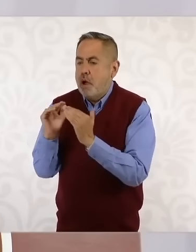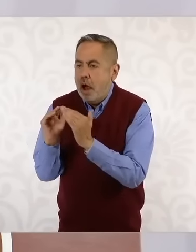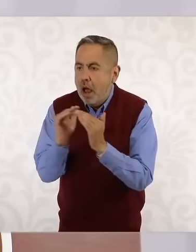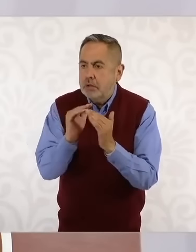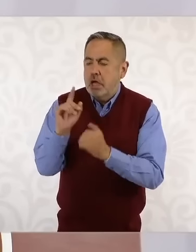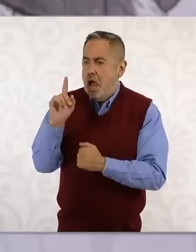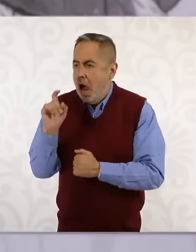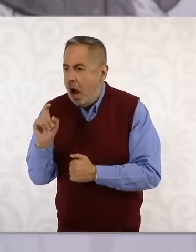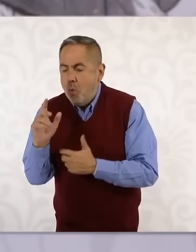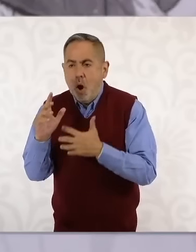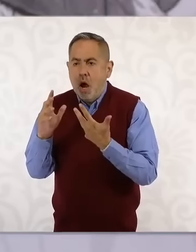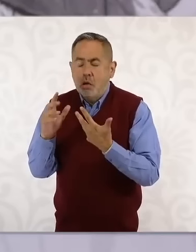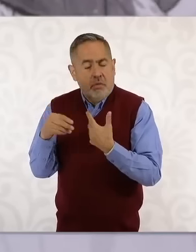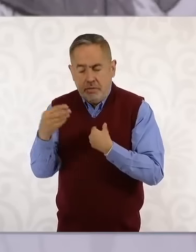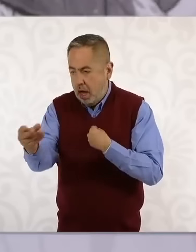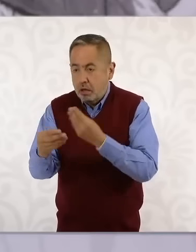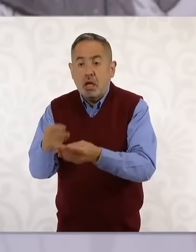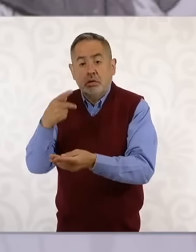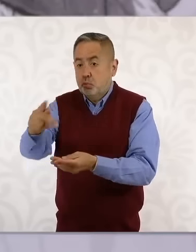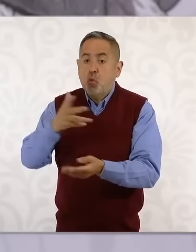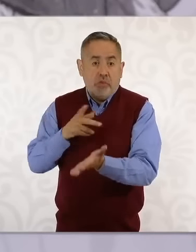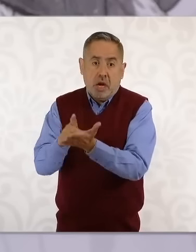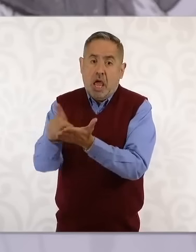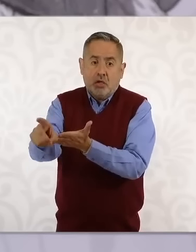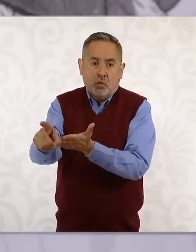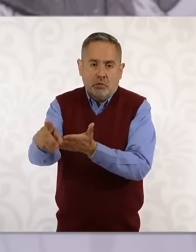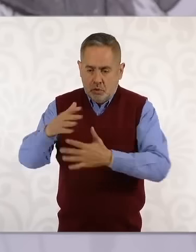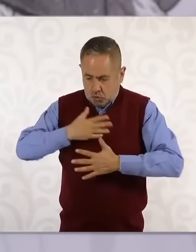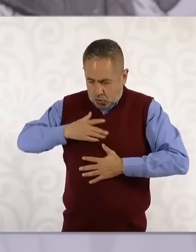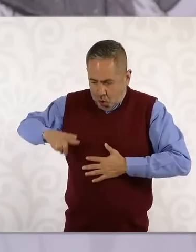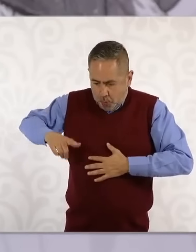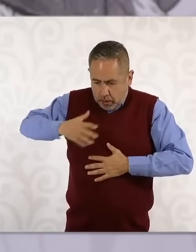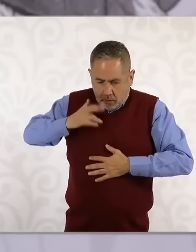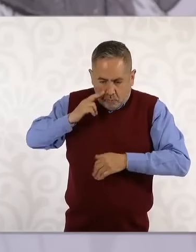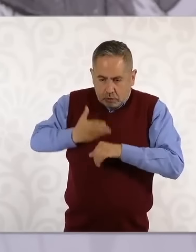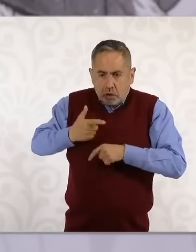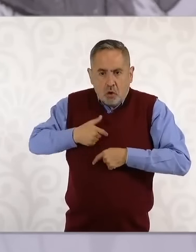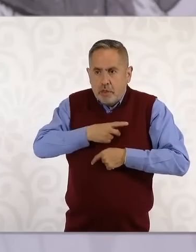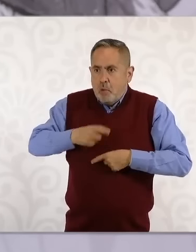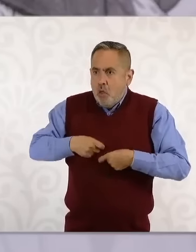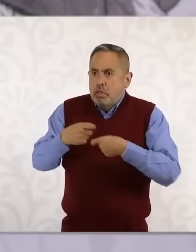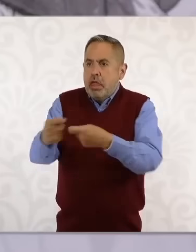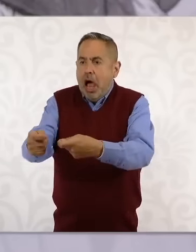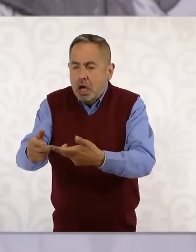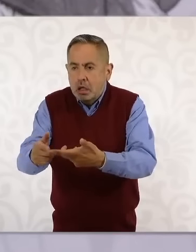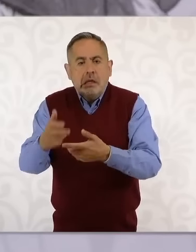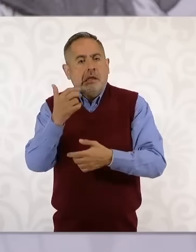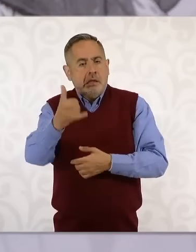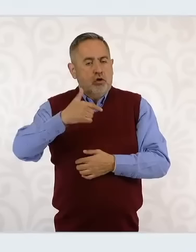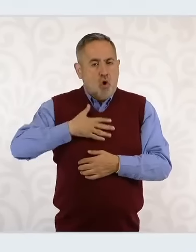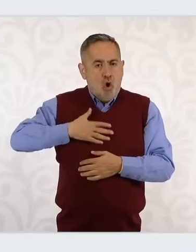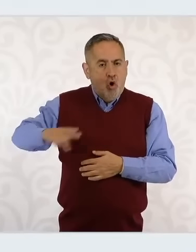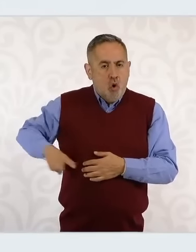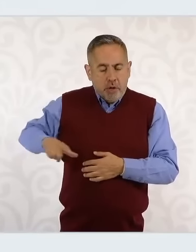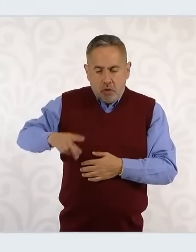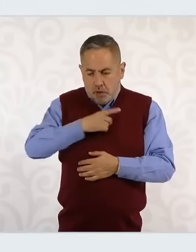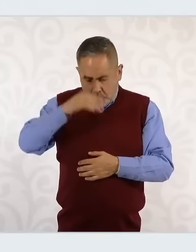agua y al mismo tiempo tiene una responsabilidad en la conducción del país, incluso en el terreno